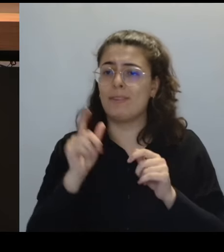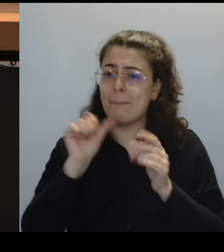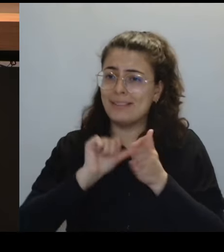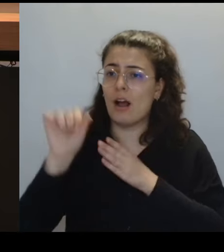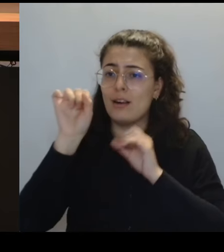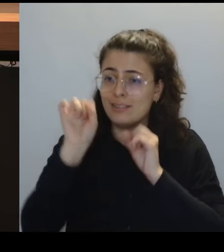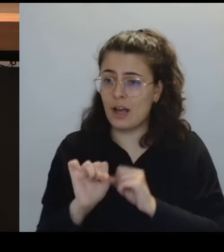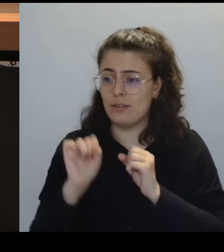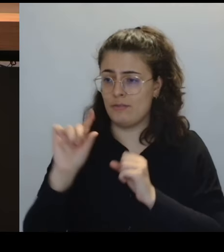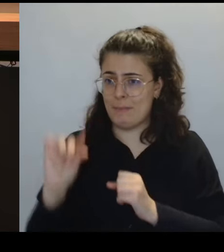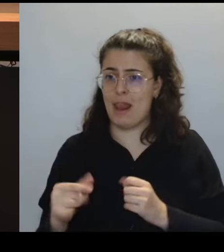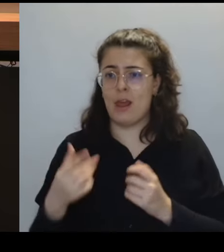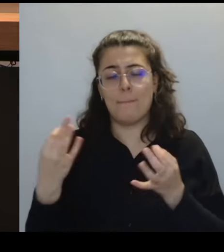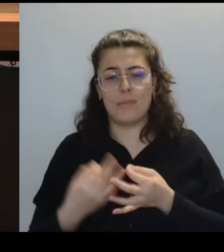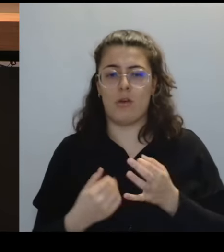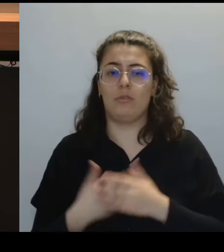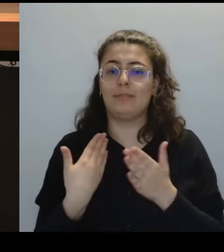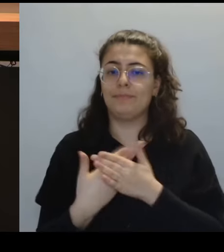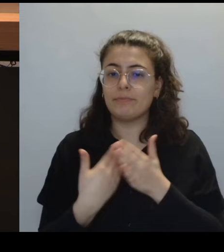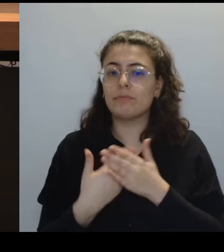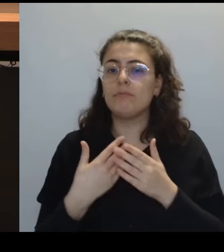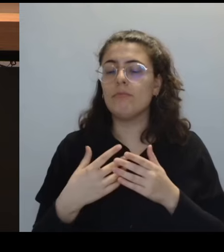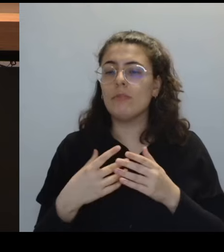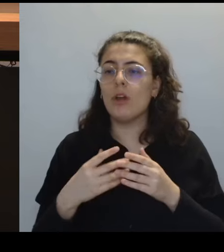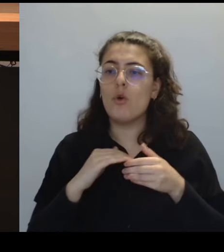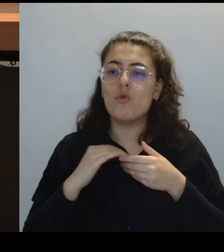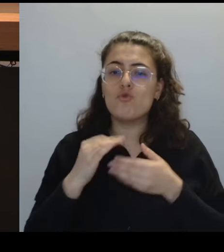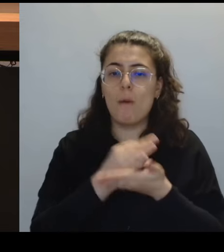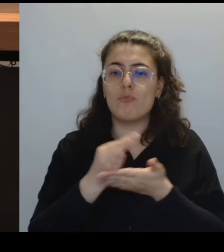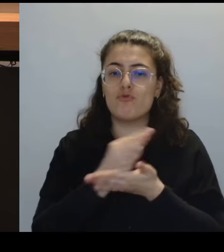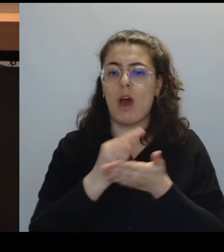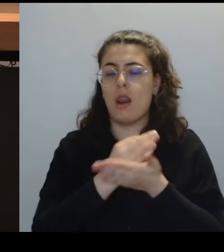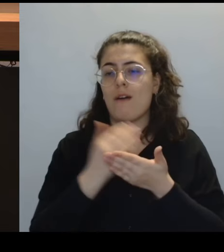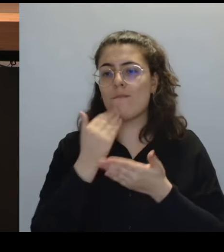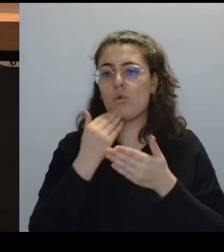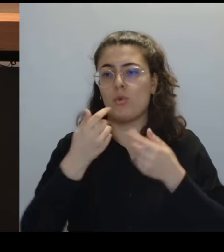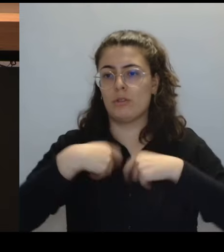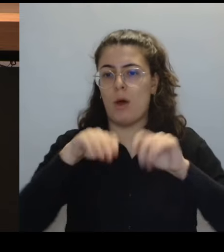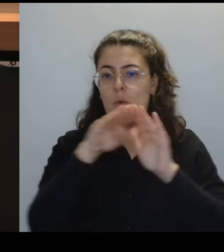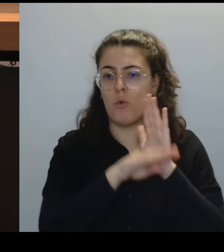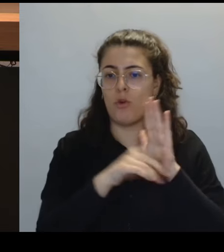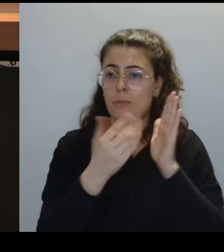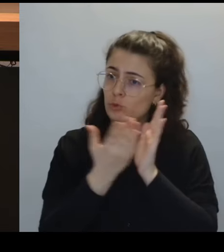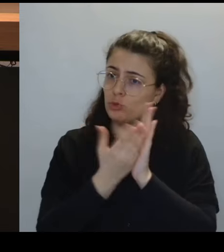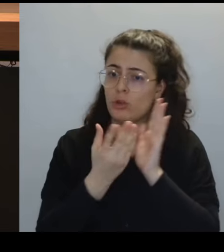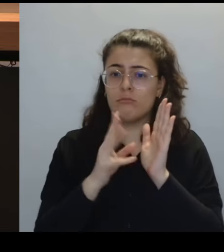Wohnungsbauprogramm für WBS Berechtigte vorgelegt haben. Aber nichts davon setzt der Senat bisher um